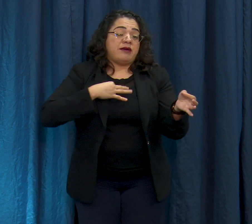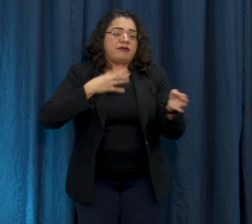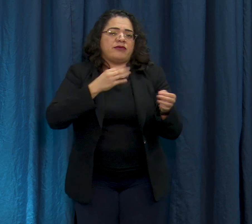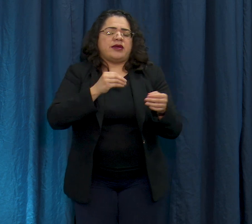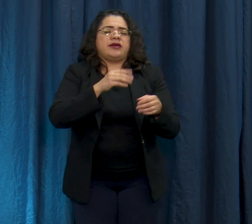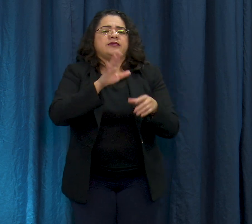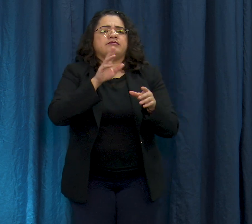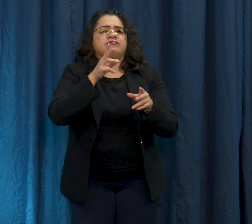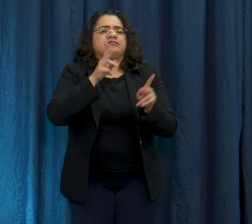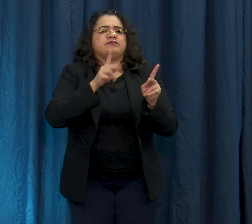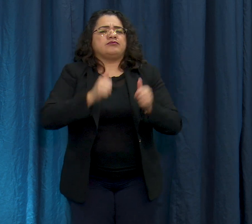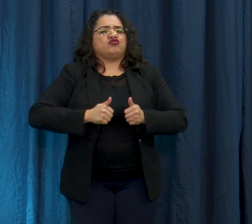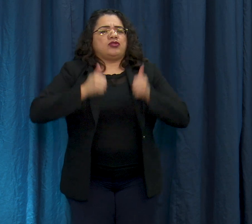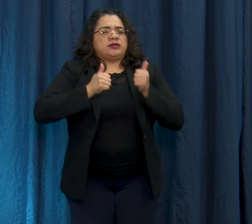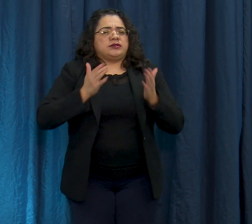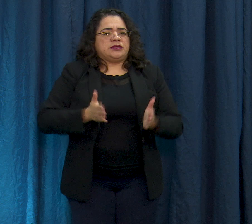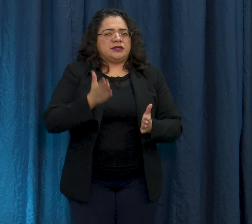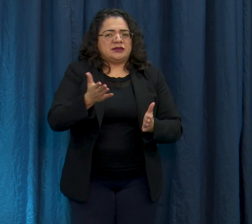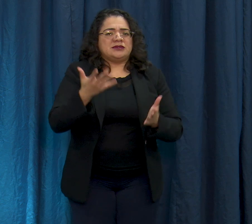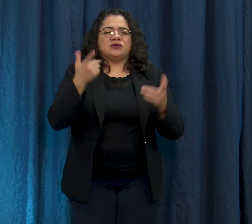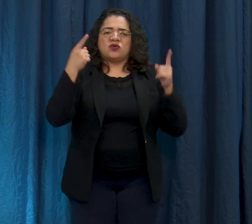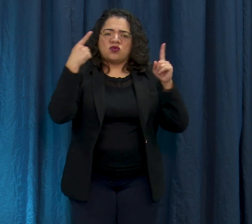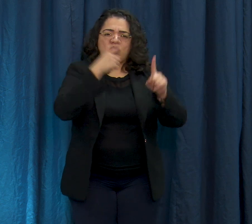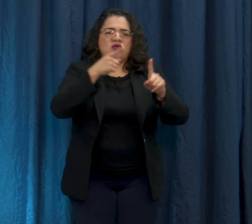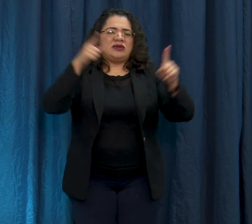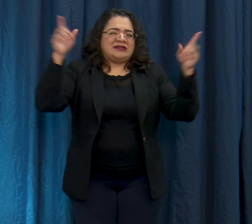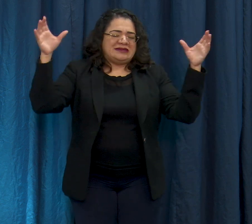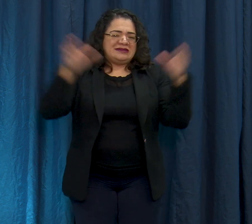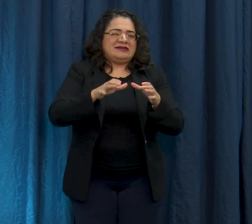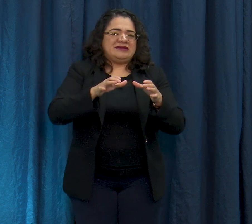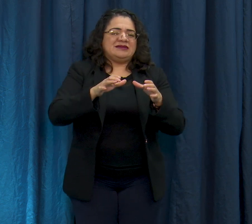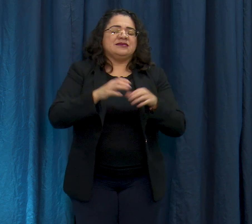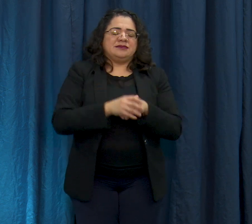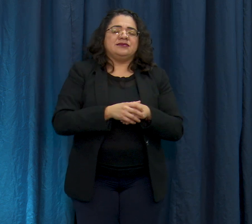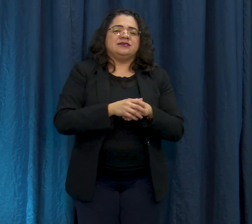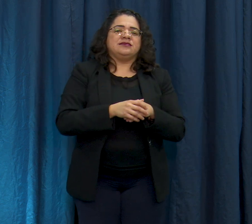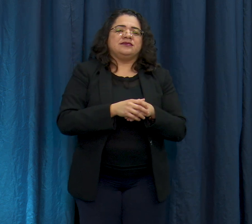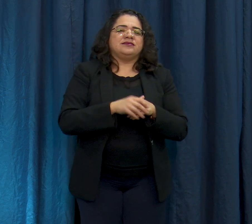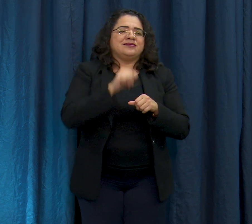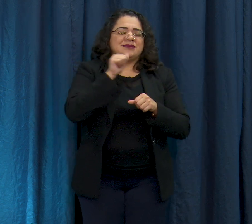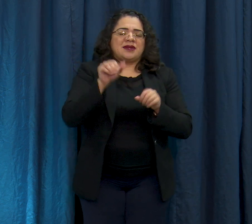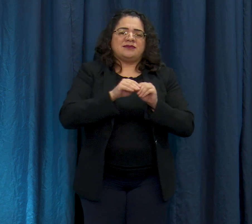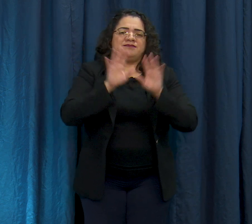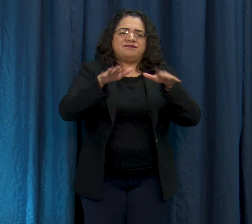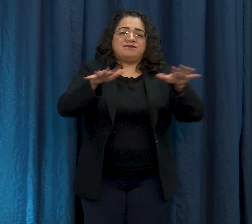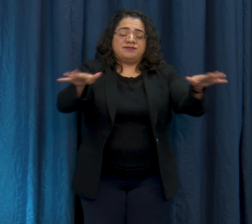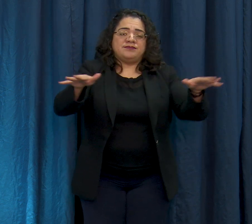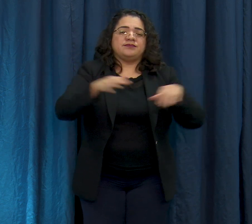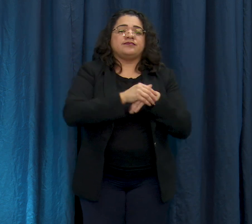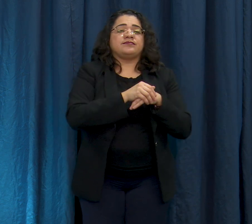propagation de este Vero's queremos asegurarnos de estas instalaciones que